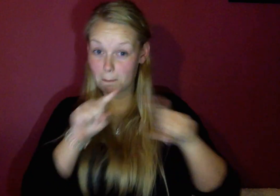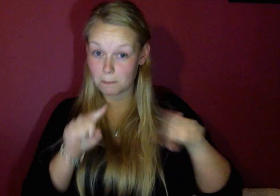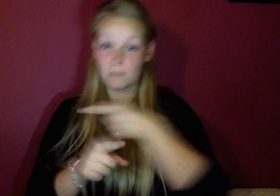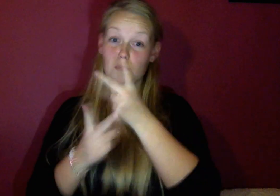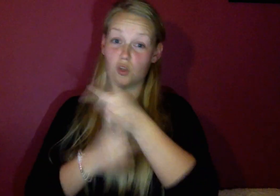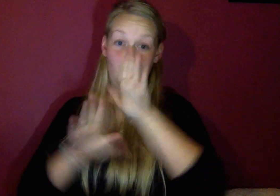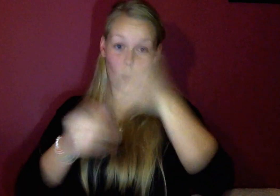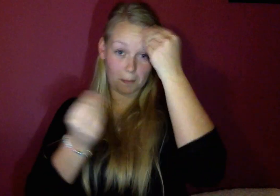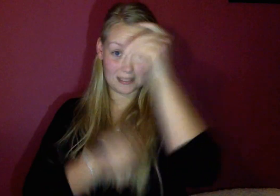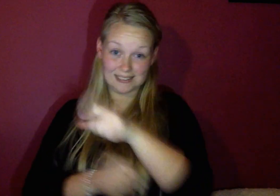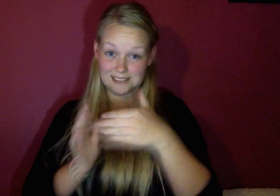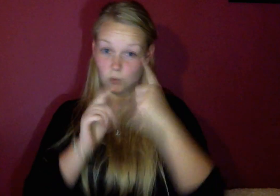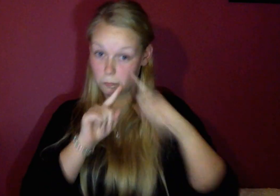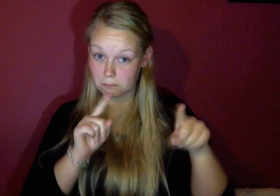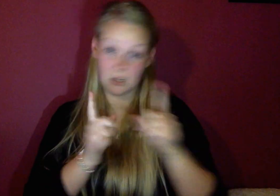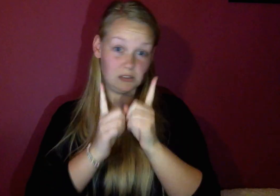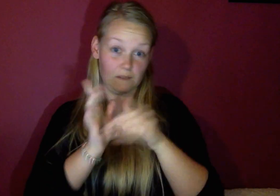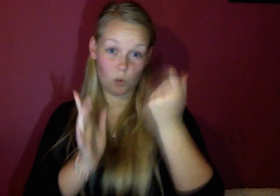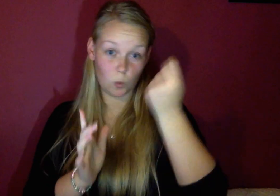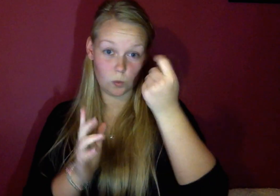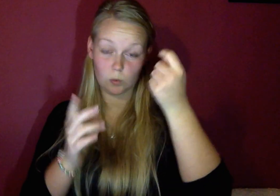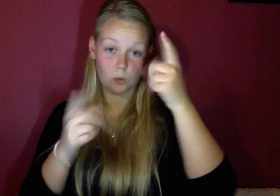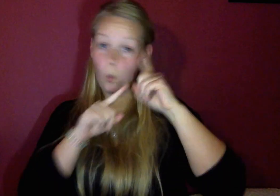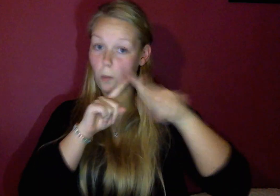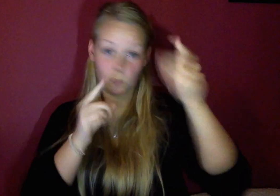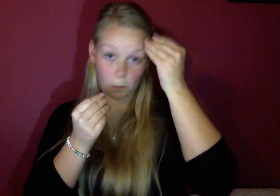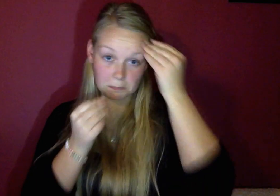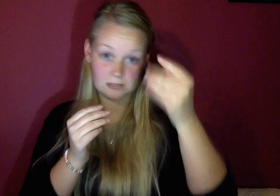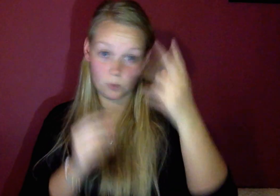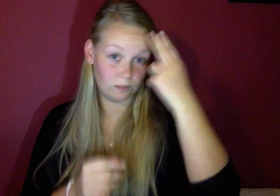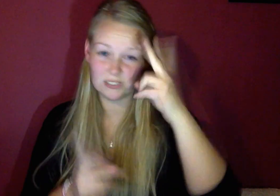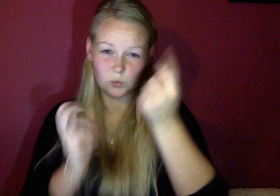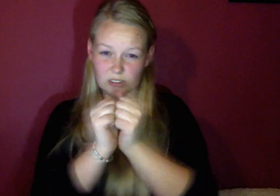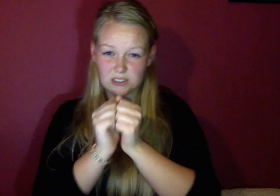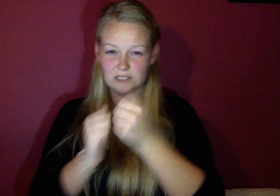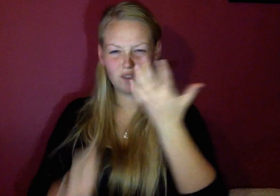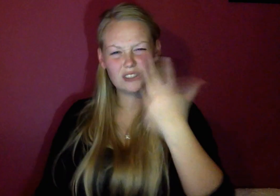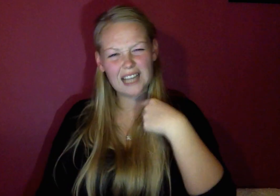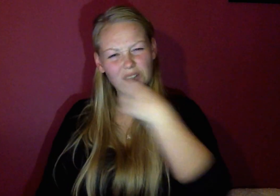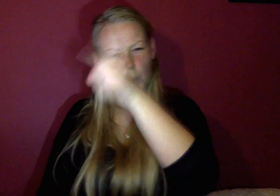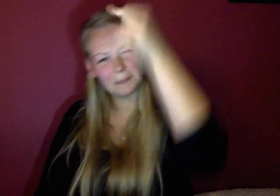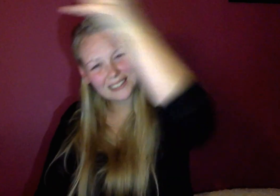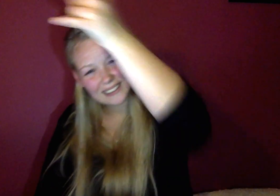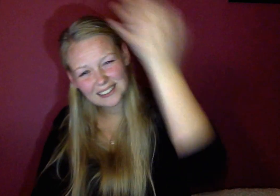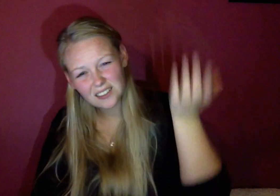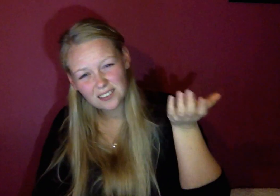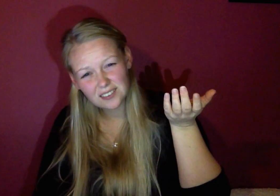Som audionom så måste den ha utbildat sig till det, genom universitet eller så... Vad sägs det där borta hos utbildningen?